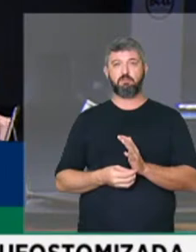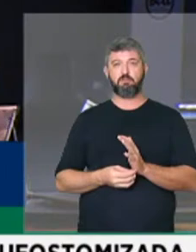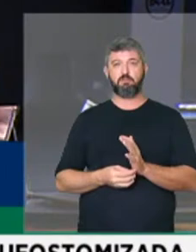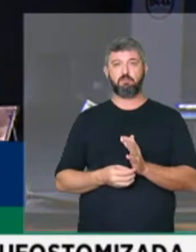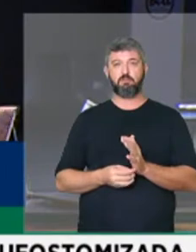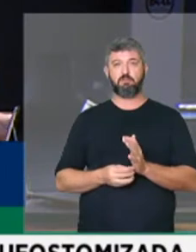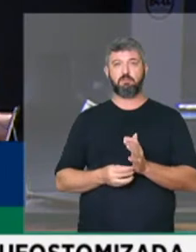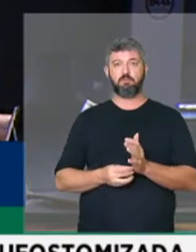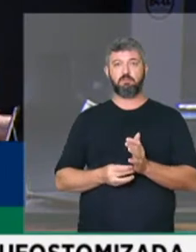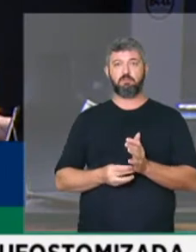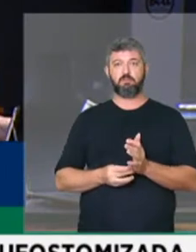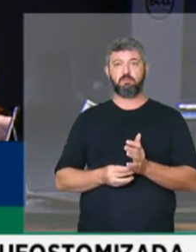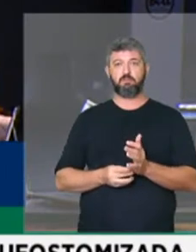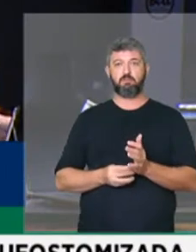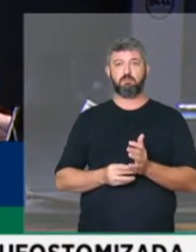[PRESIDENTE]: DEPUTADO